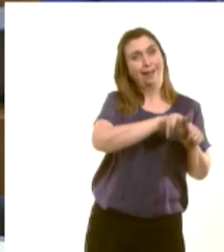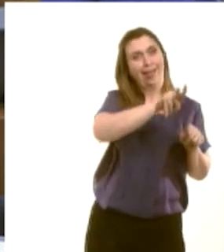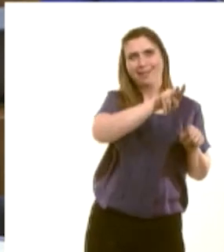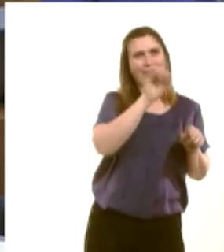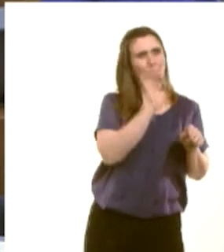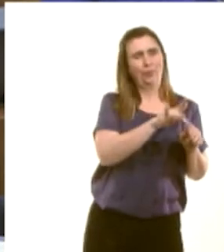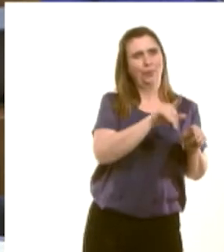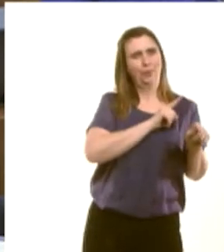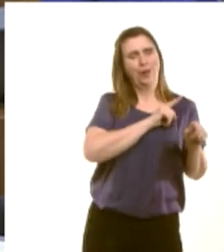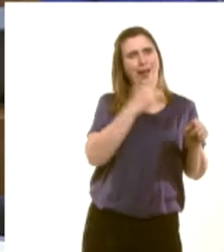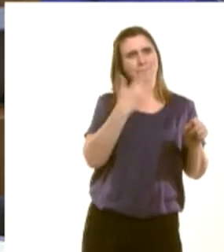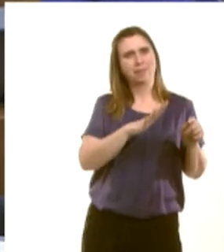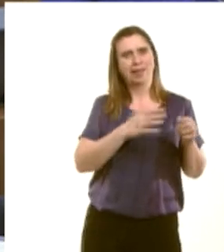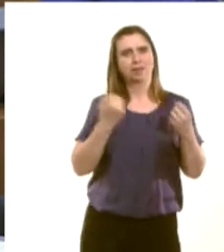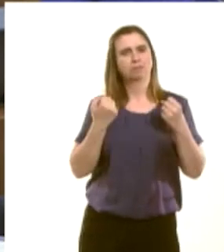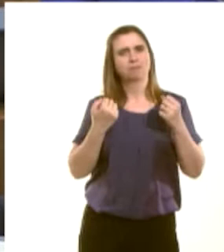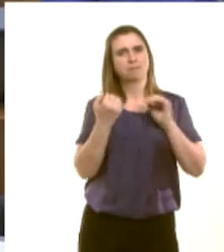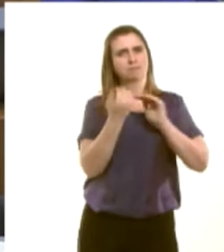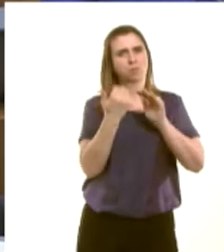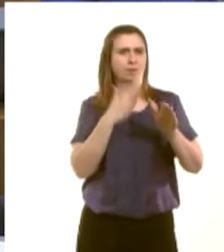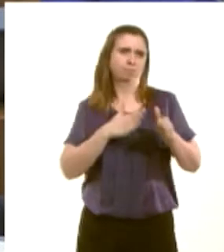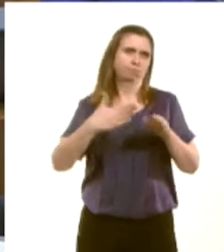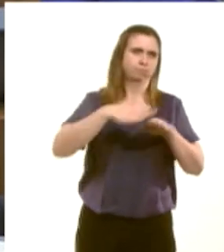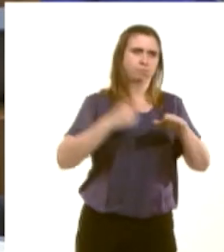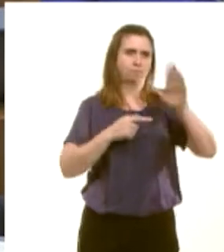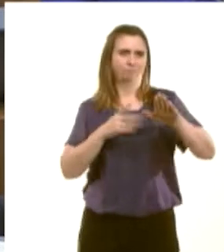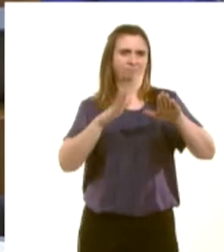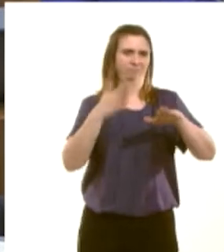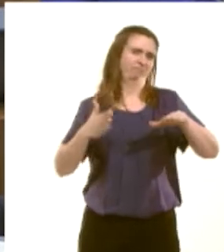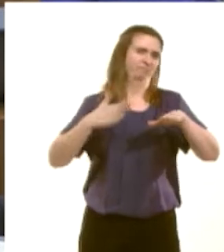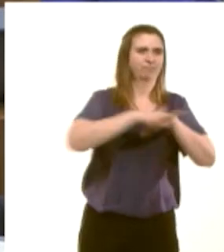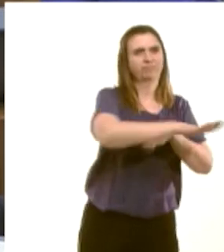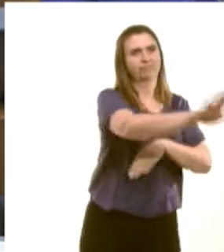eisiau yn Llambed, er enghraifft. Ond mae yna lot fawr oír rhwydwaith yn dal i fod